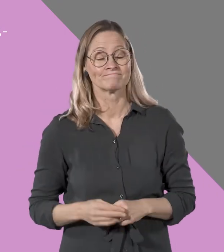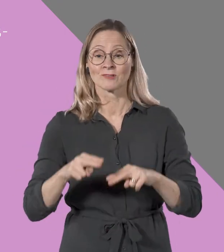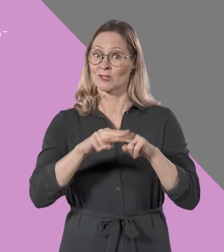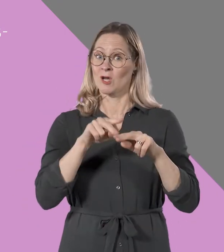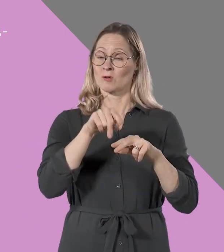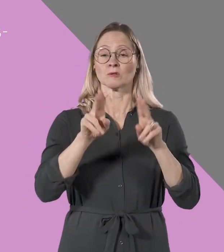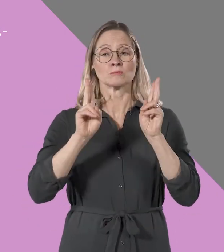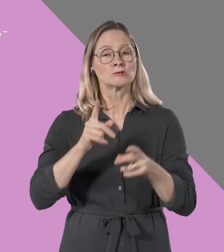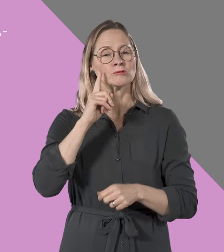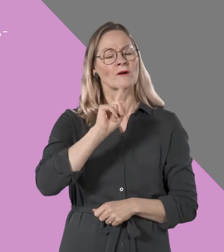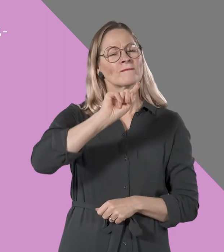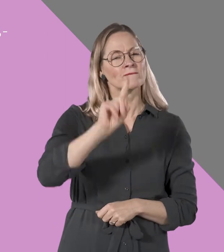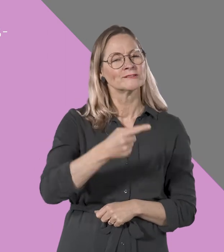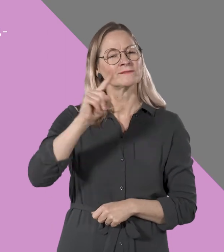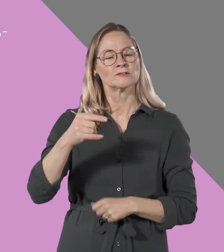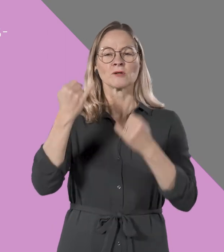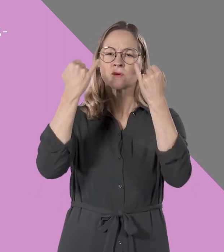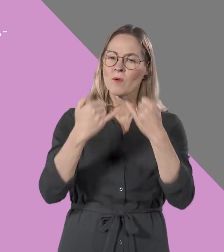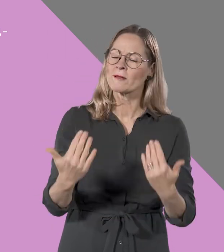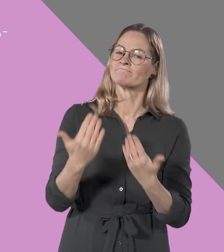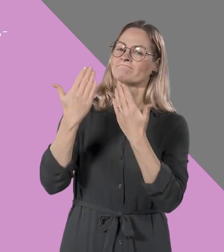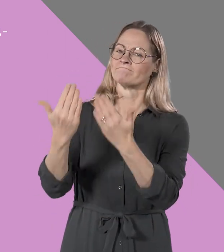Kokouksessa jaettiin myös vuosittainen kunnianosoitus -